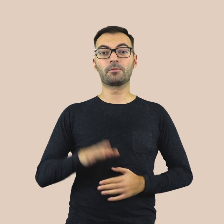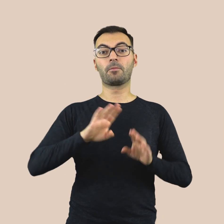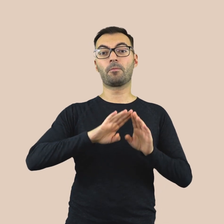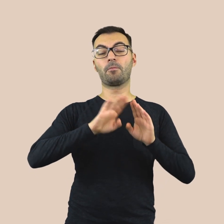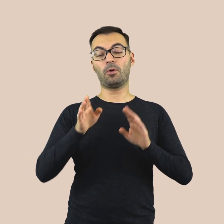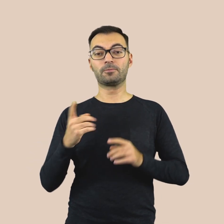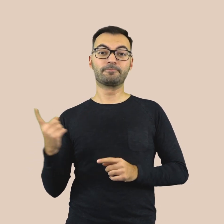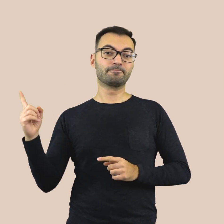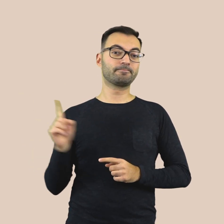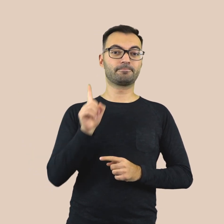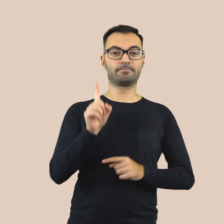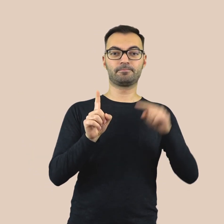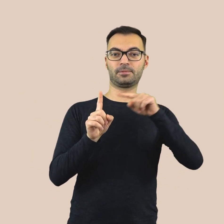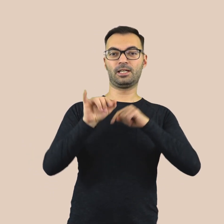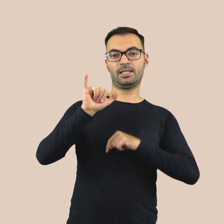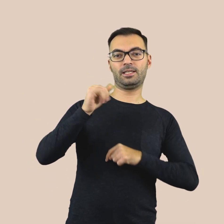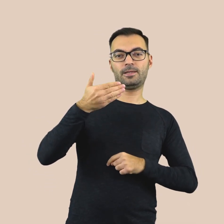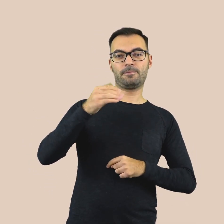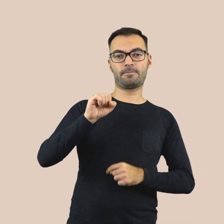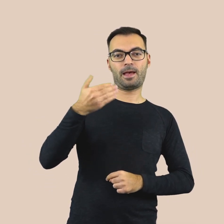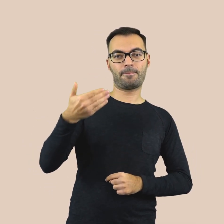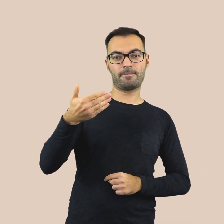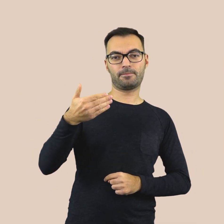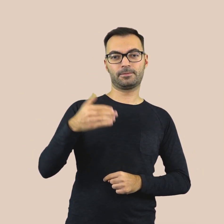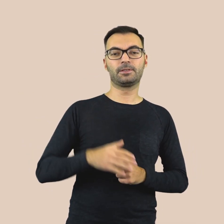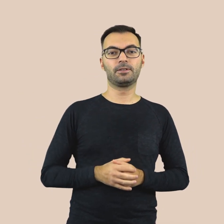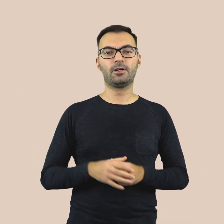Później to prowadzący modły (imam)